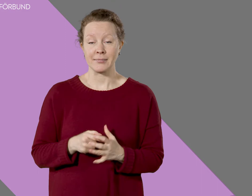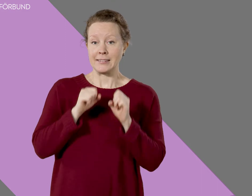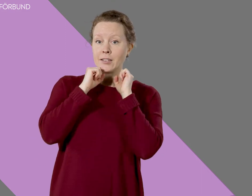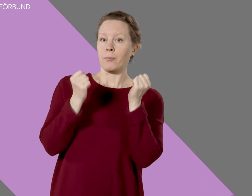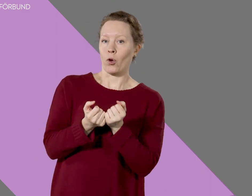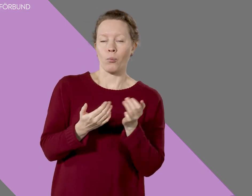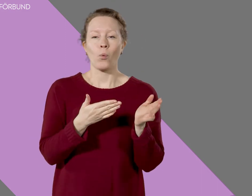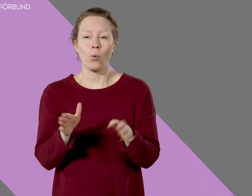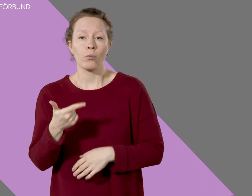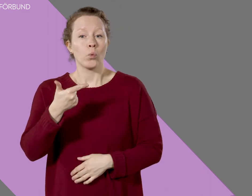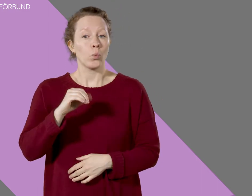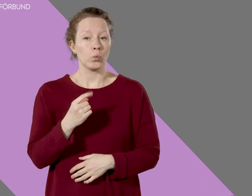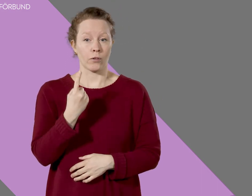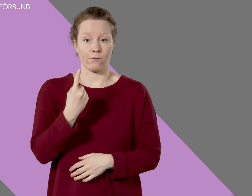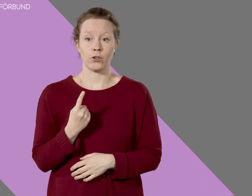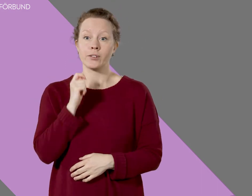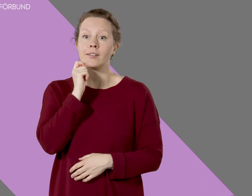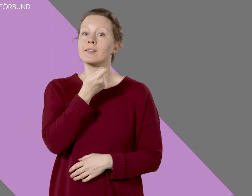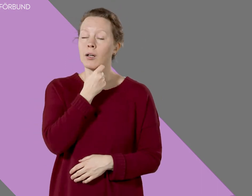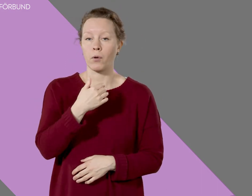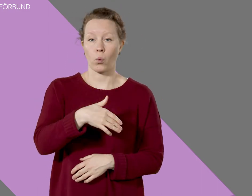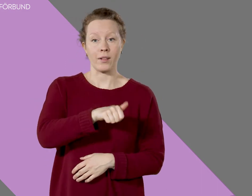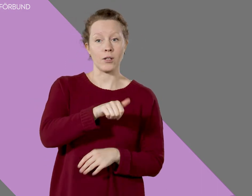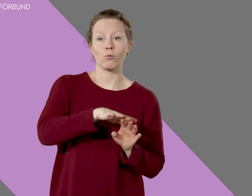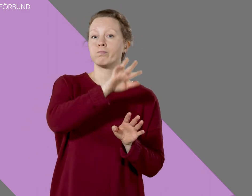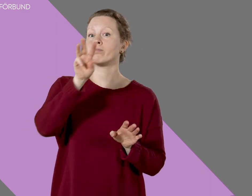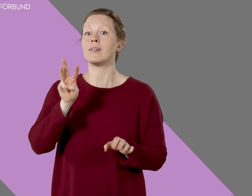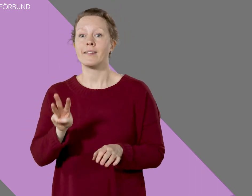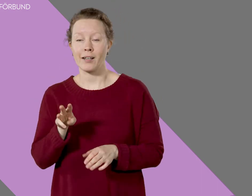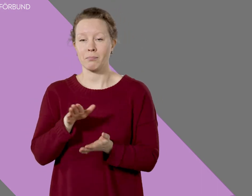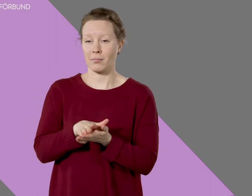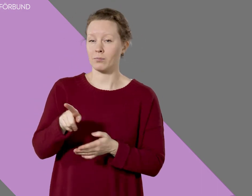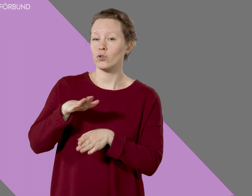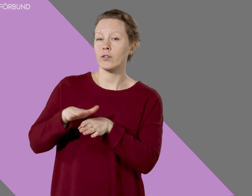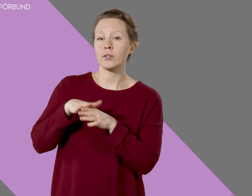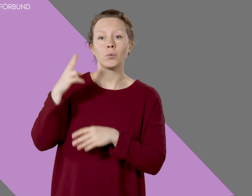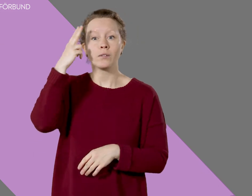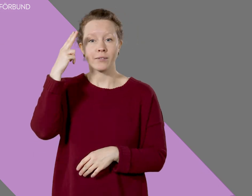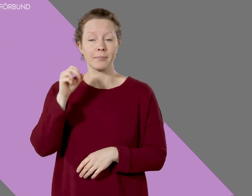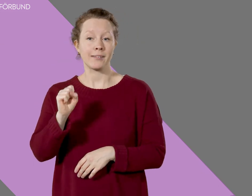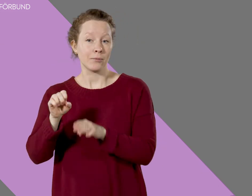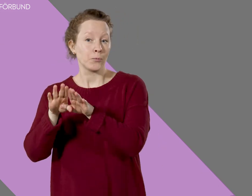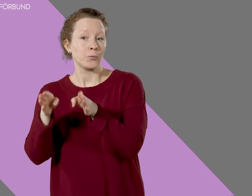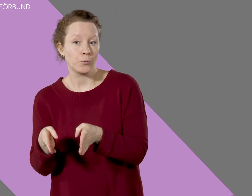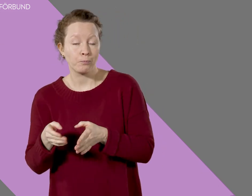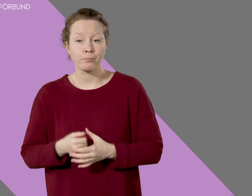Seminariet arrangeras torsdagen den 1 december klockan 9–15 - vid Jyväskylä universitet, S-byggnaden.